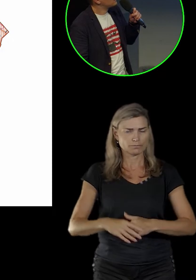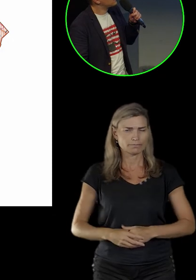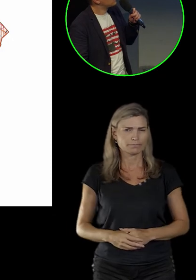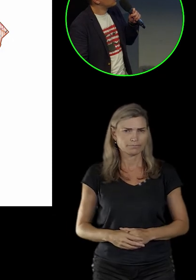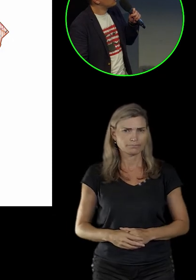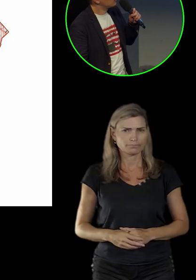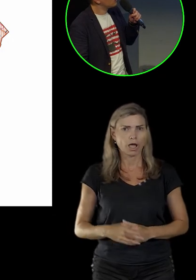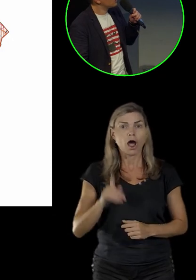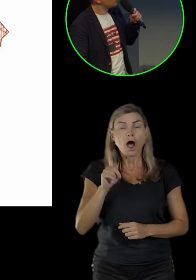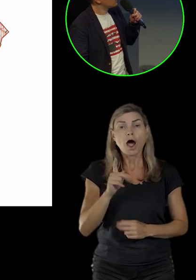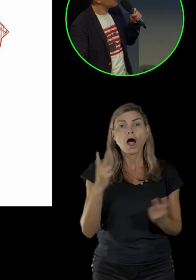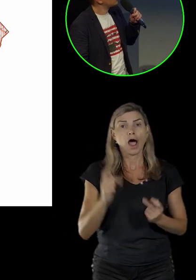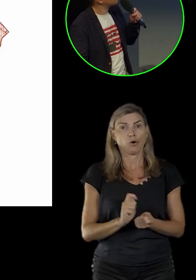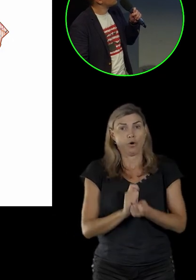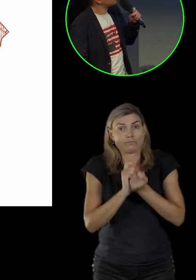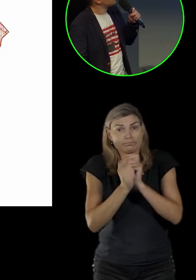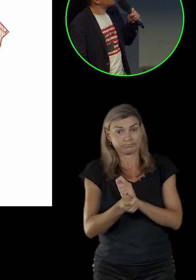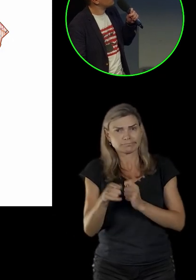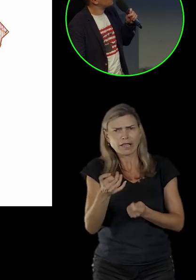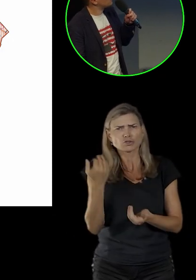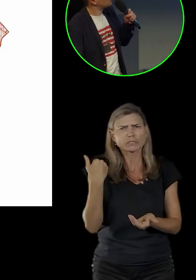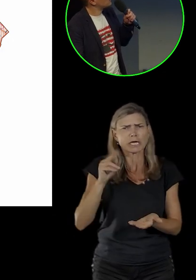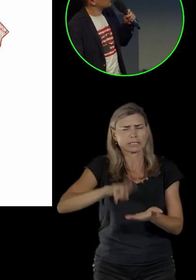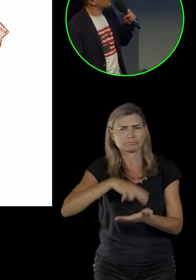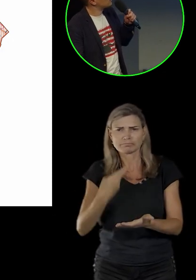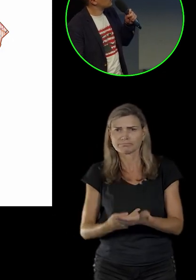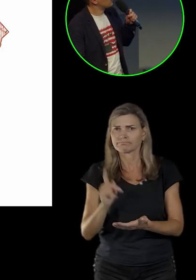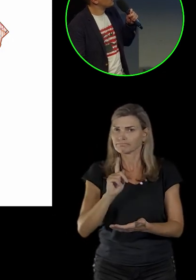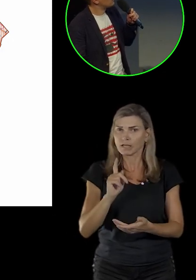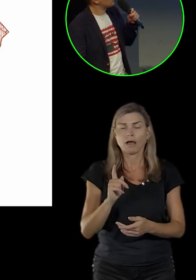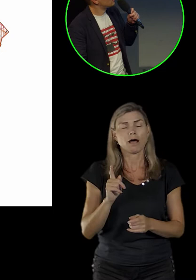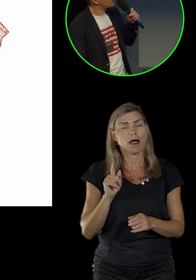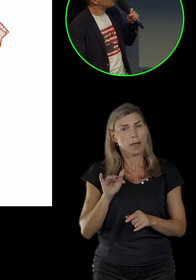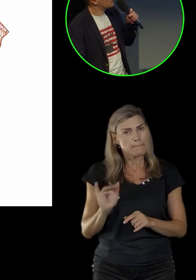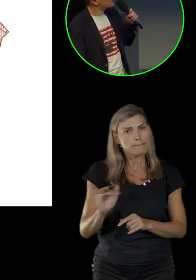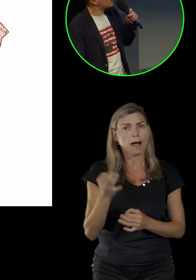Nejedná se vždy o transformační území, ale i o některé stabilizované části města,